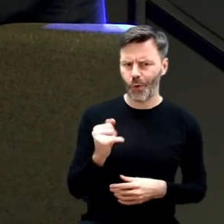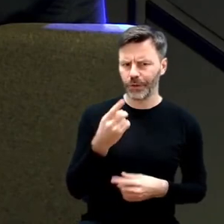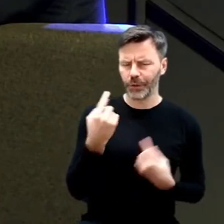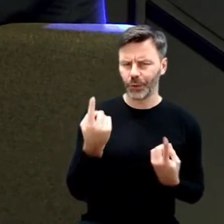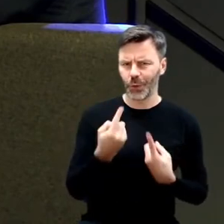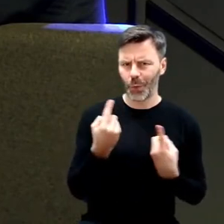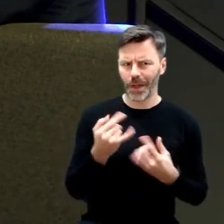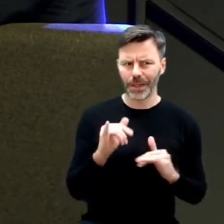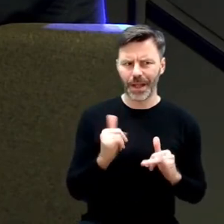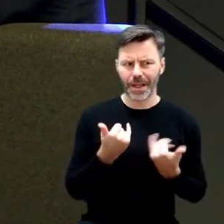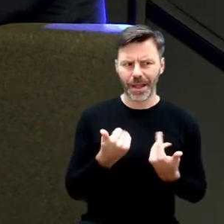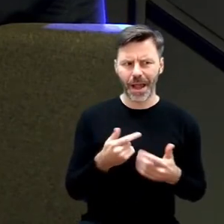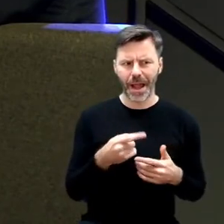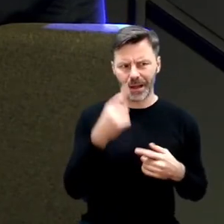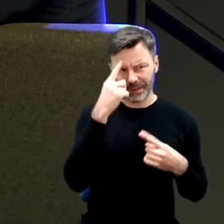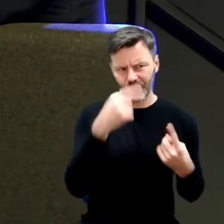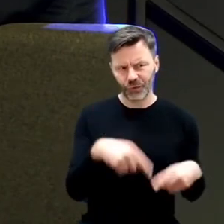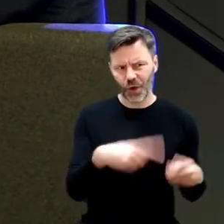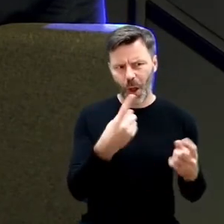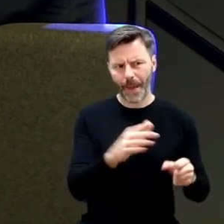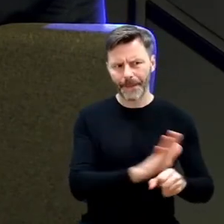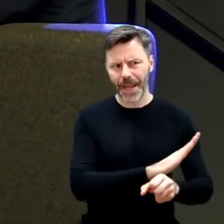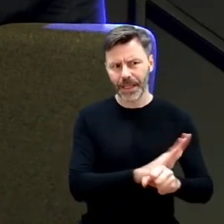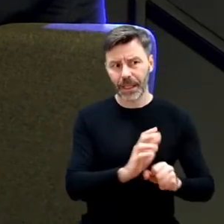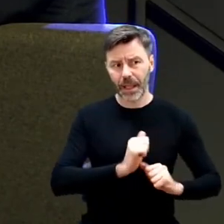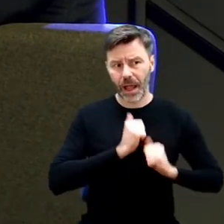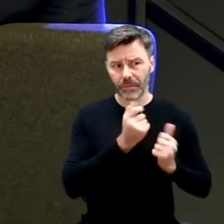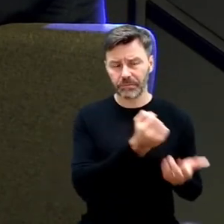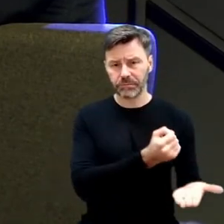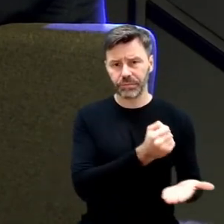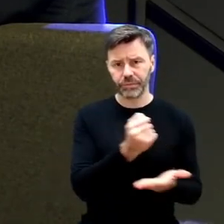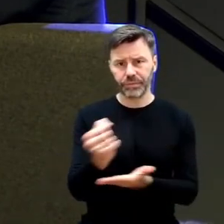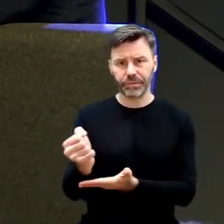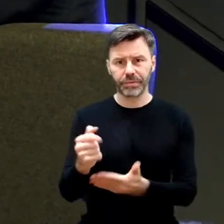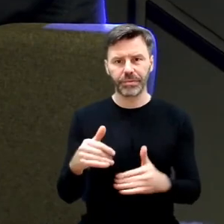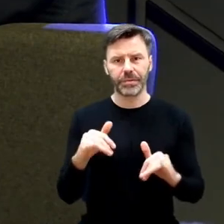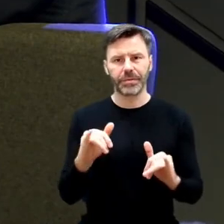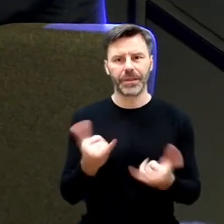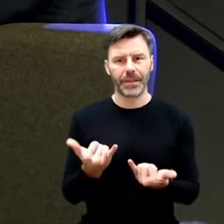żeby też dotował w dużej skali jakby te inwestycje mieszkaniowe?